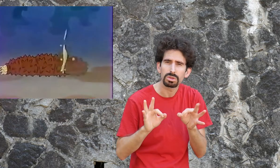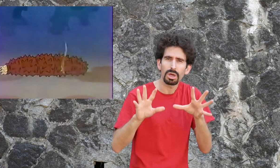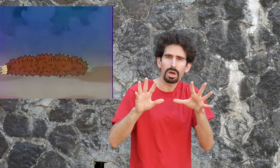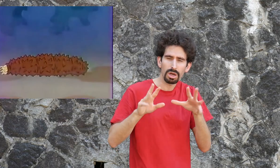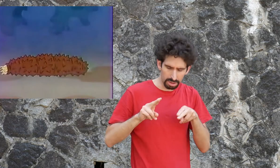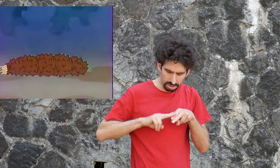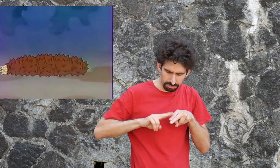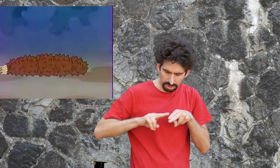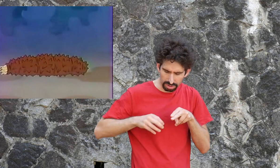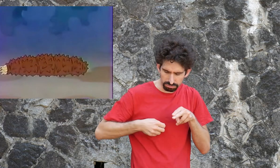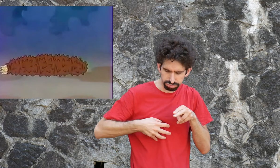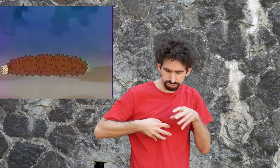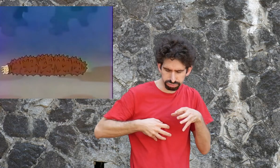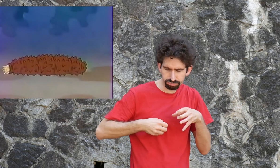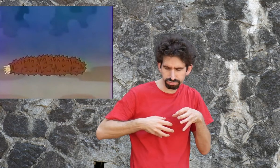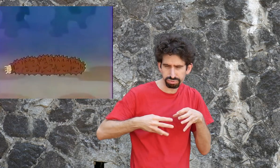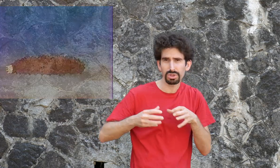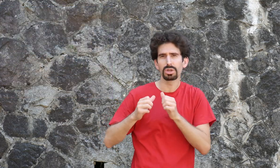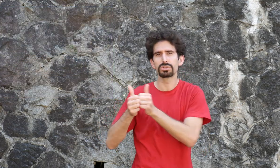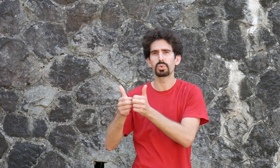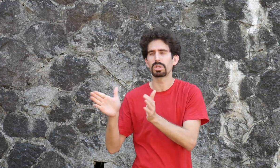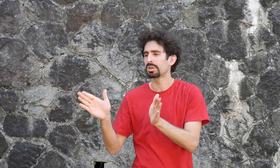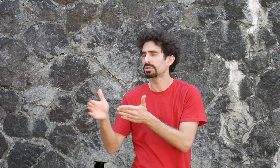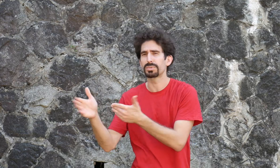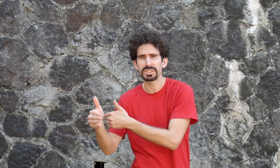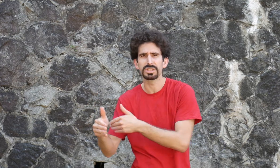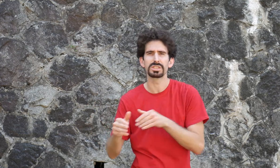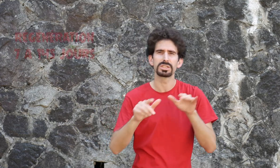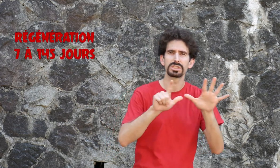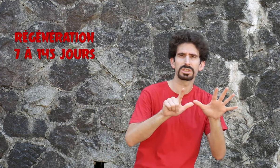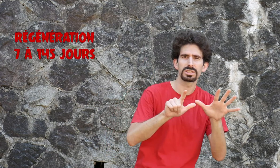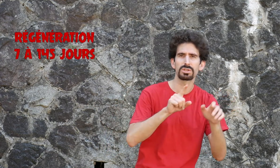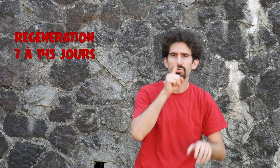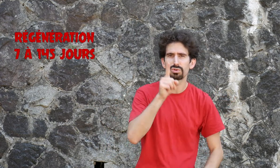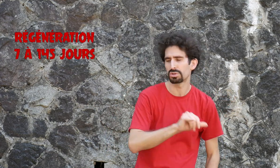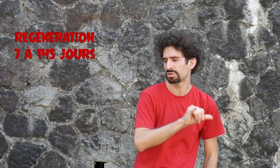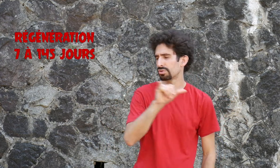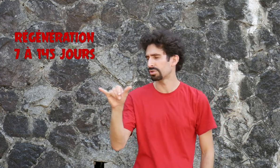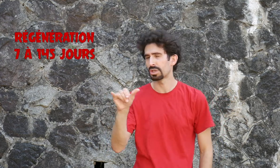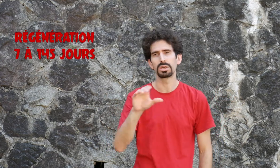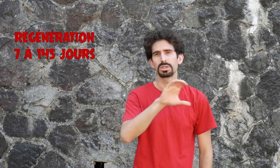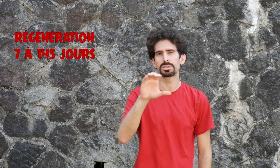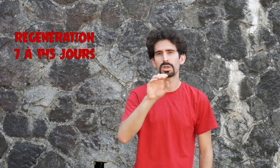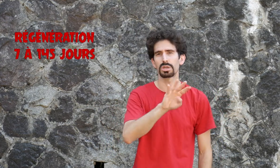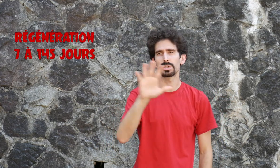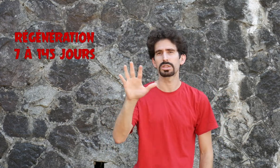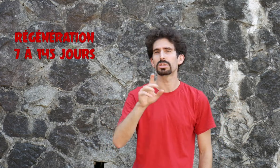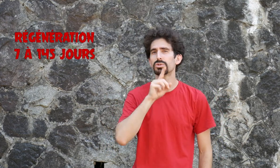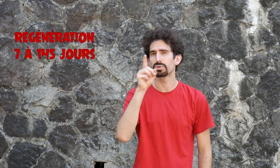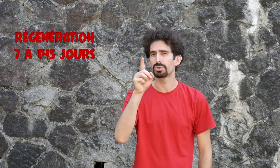le temps de regénérer son corps. Selon les espèces, cela prend 7 à 145 jours.